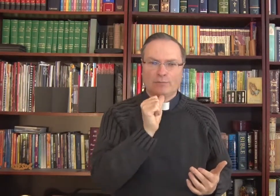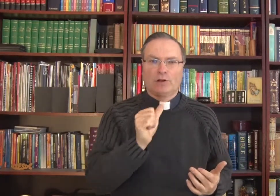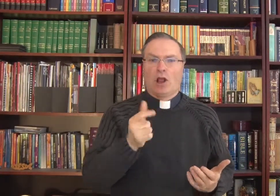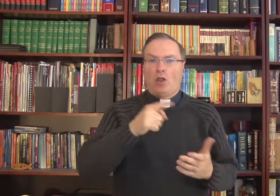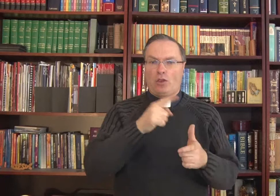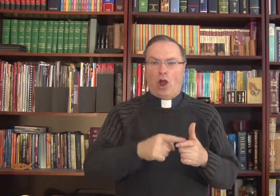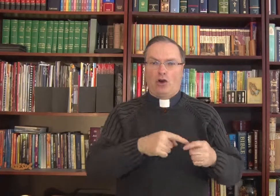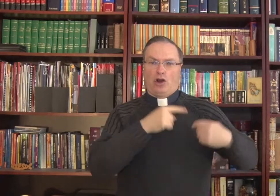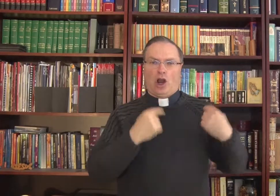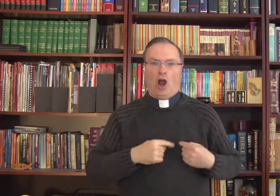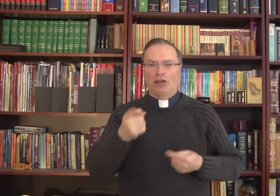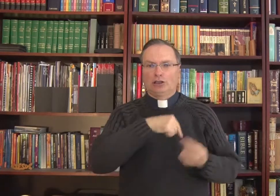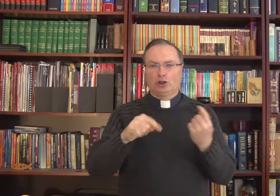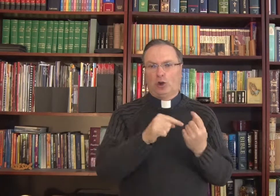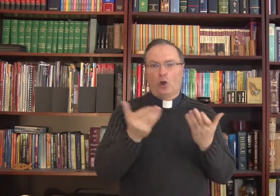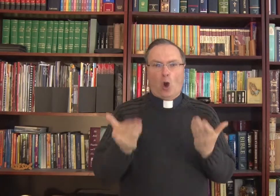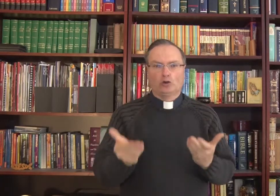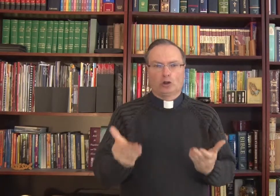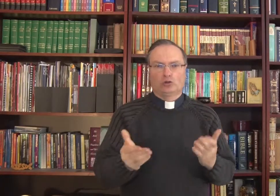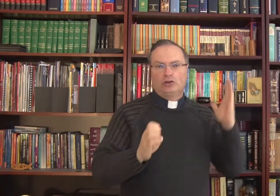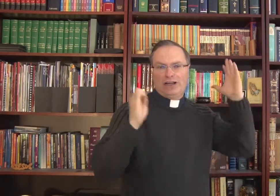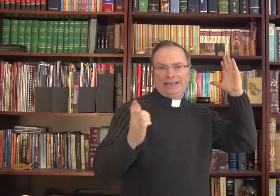dont le cœur se détourne aujourd'hui de l'Éternel,